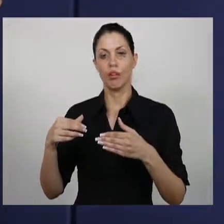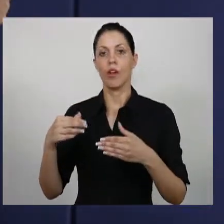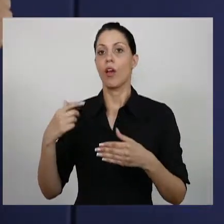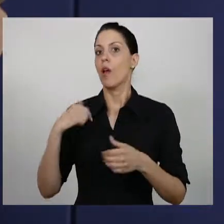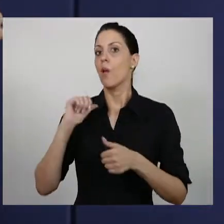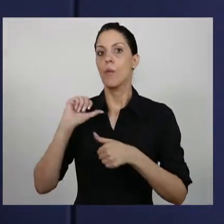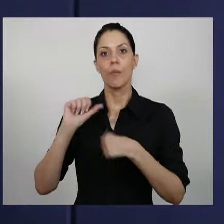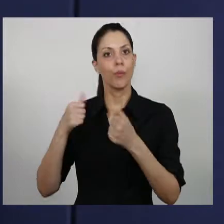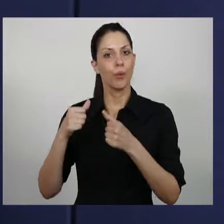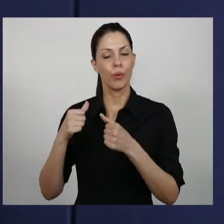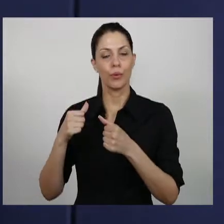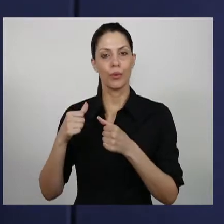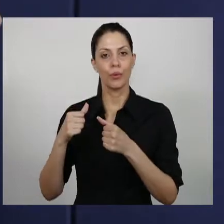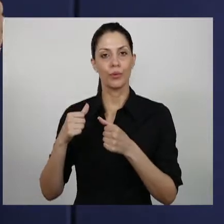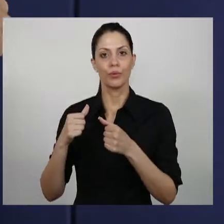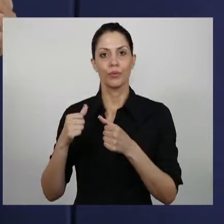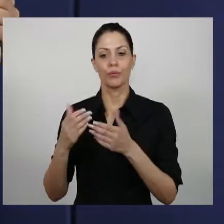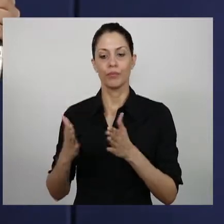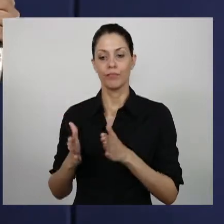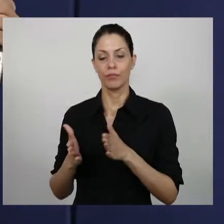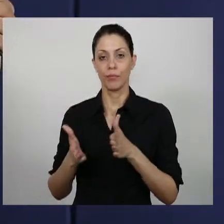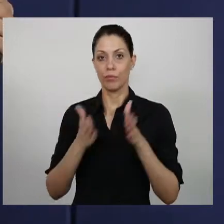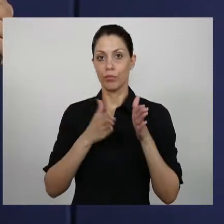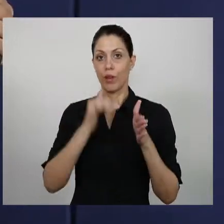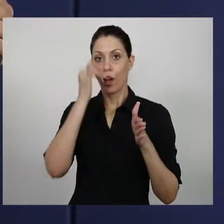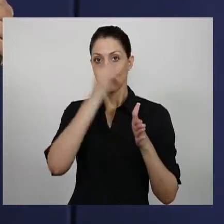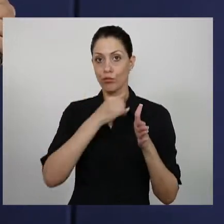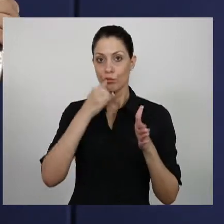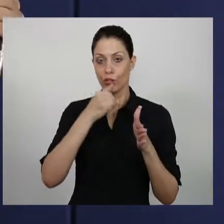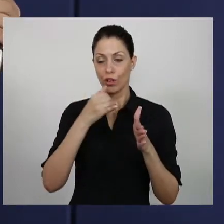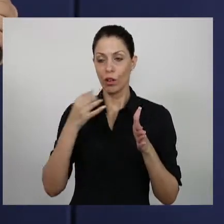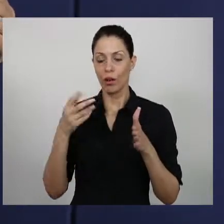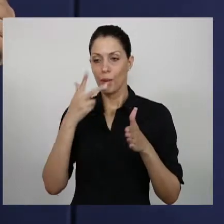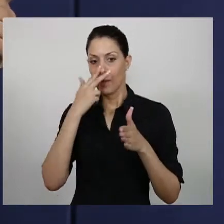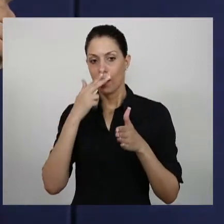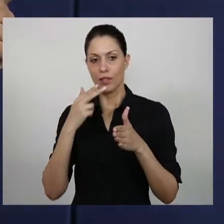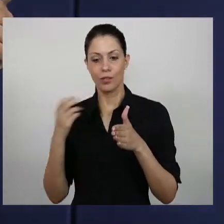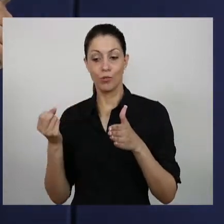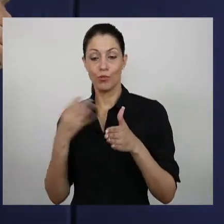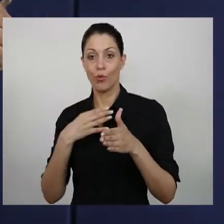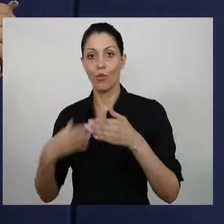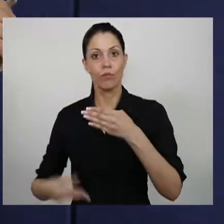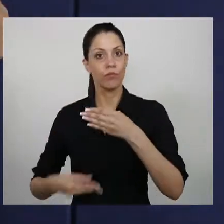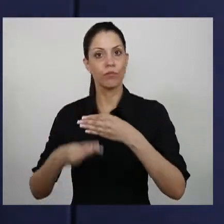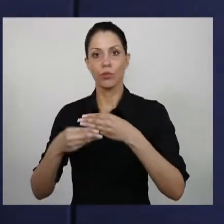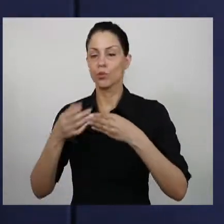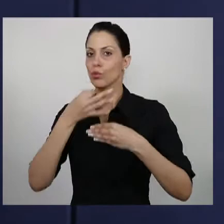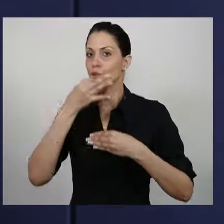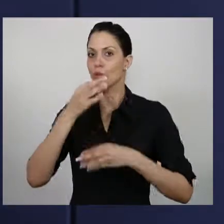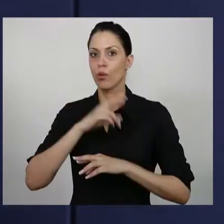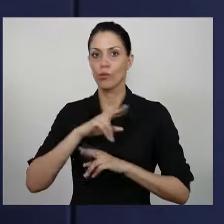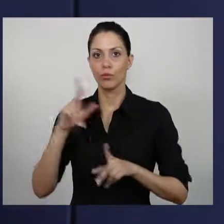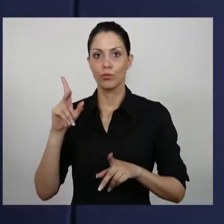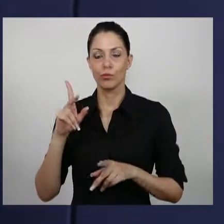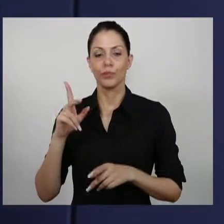mudo da primeira trompa, que é essa que ta colocada, para a trompa que vai embaixo.